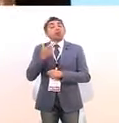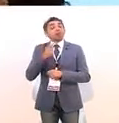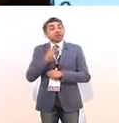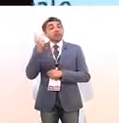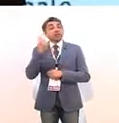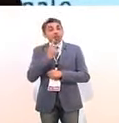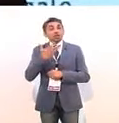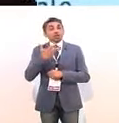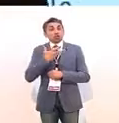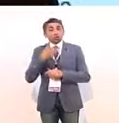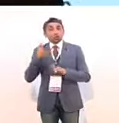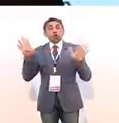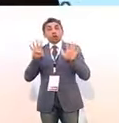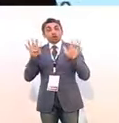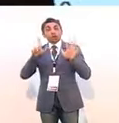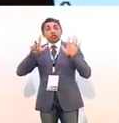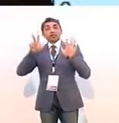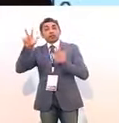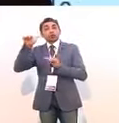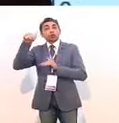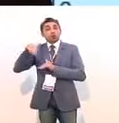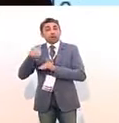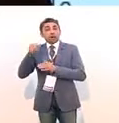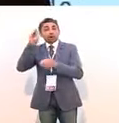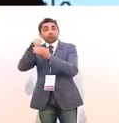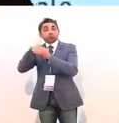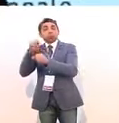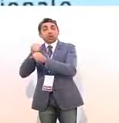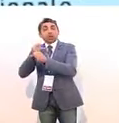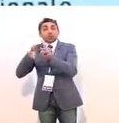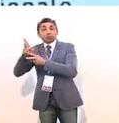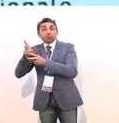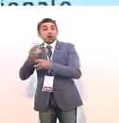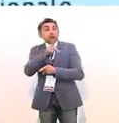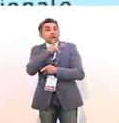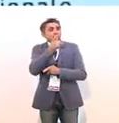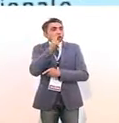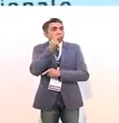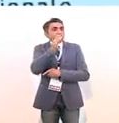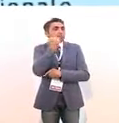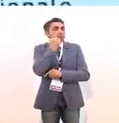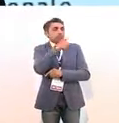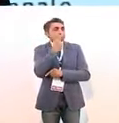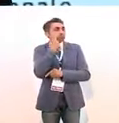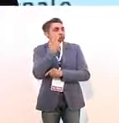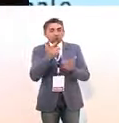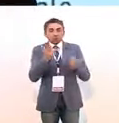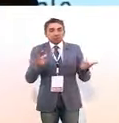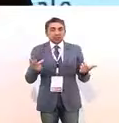ci sono 978mila posti di lavoro in più ma lei non li vede. E quindi paradossalmente